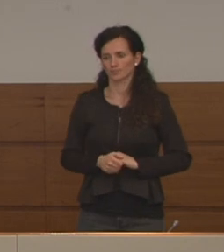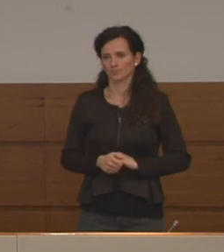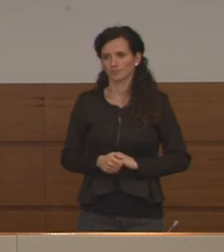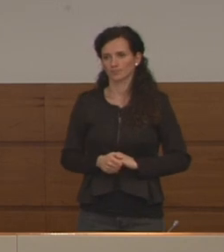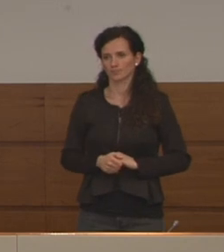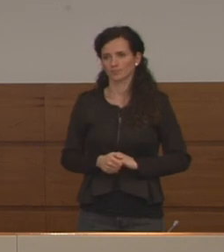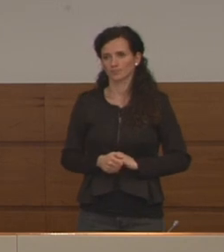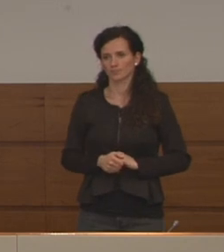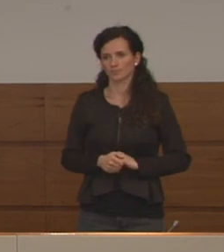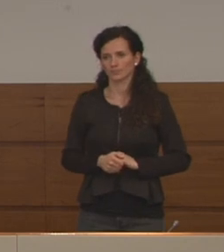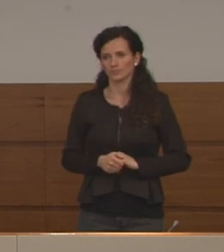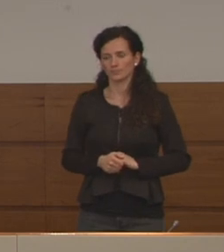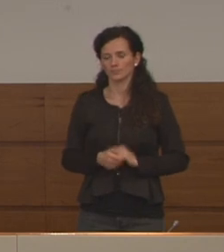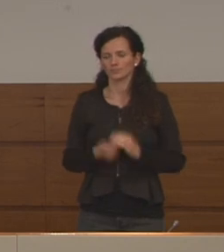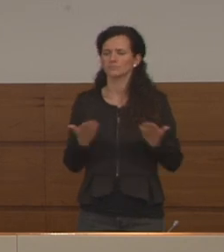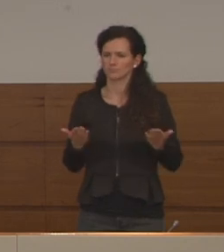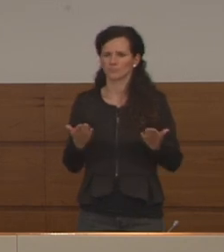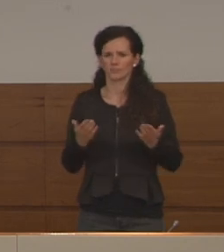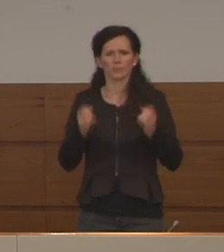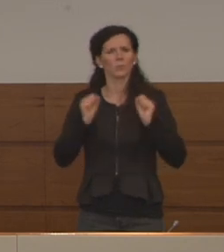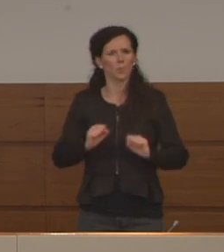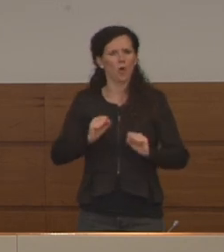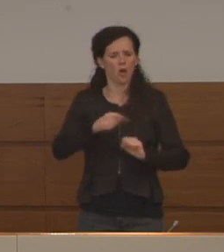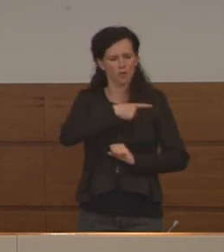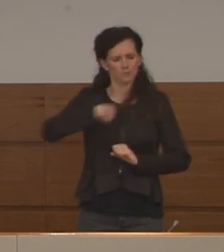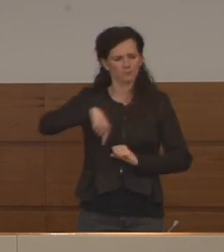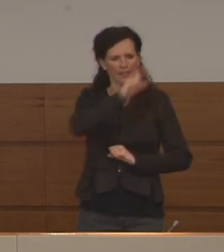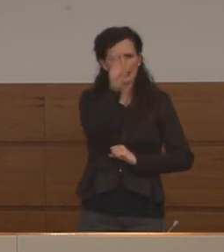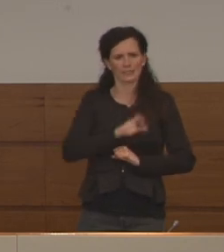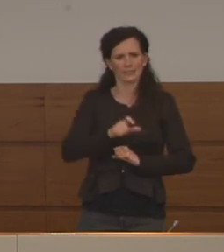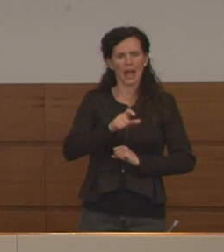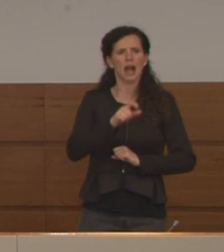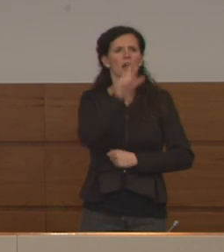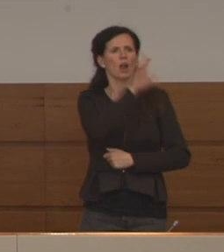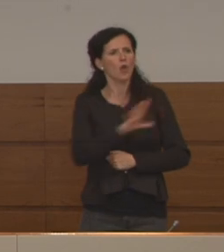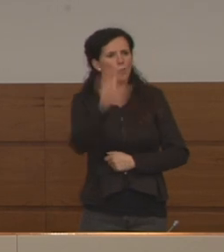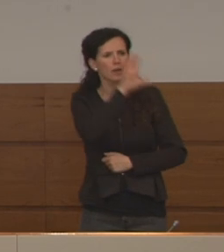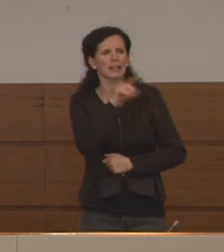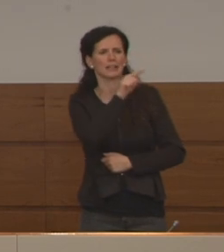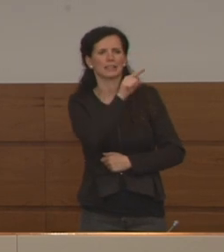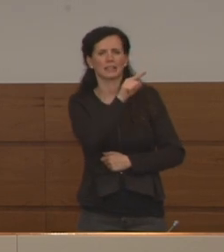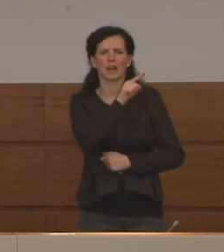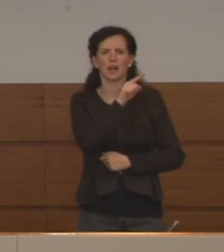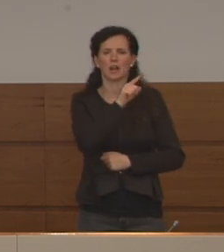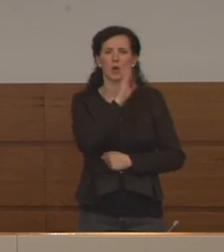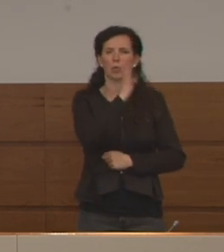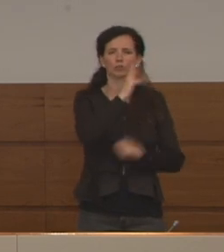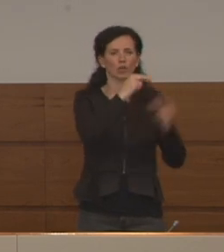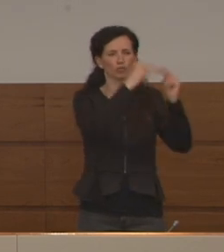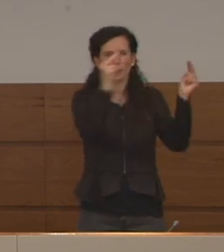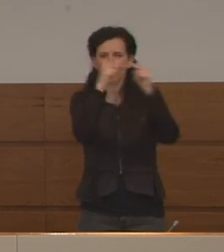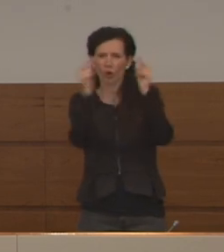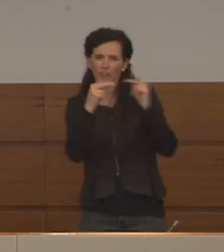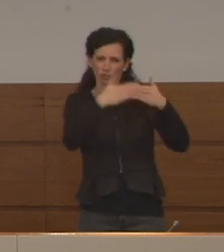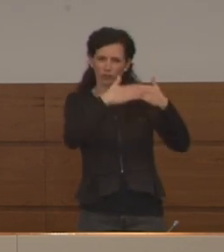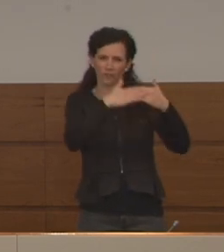attuate le medesime misure restrittive per la Lombardia e le 14 Province limitrofe,